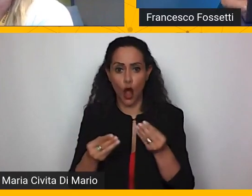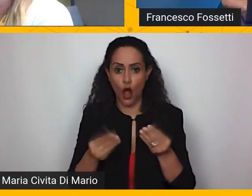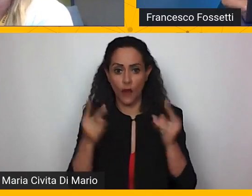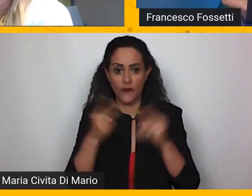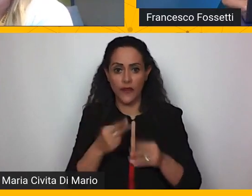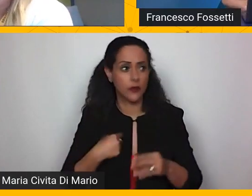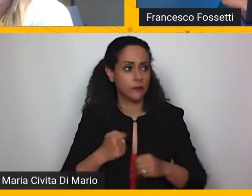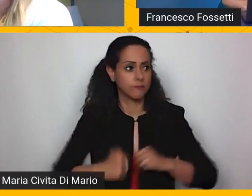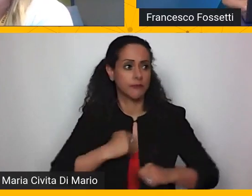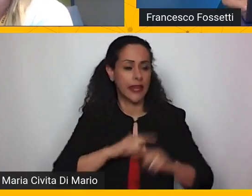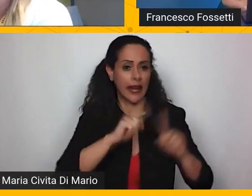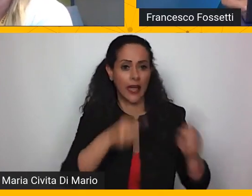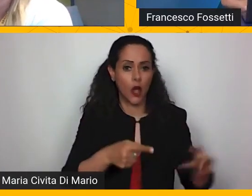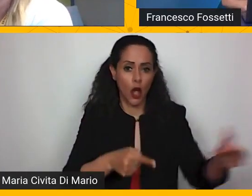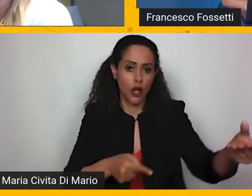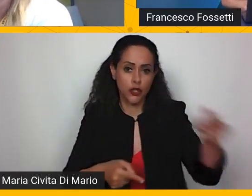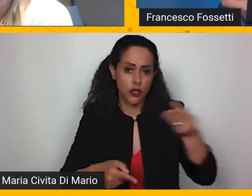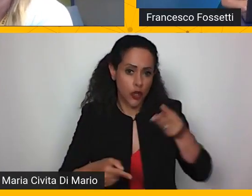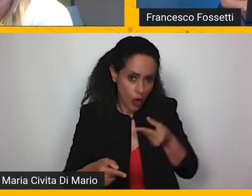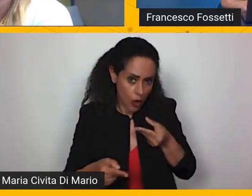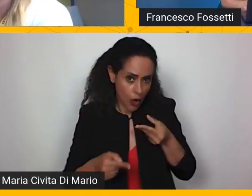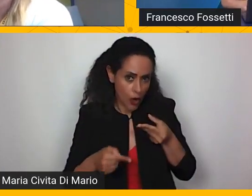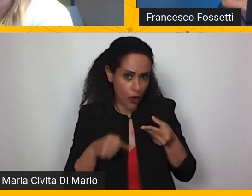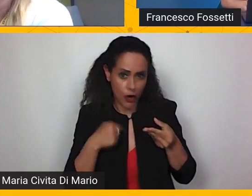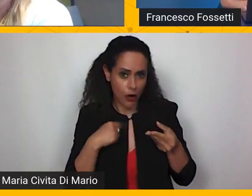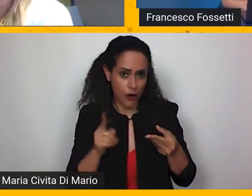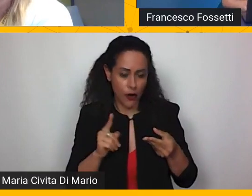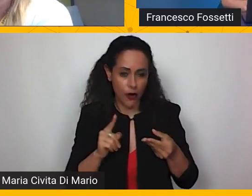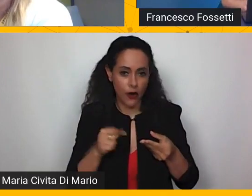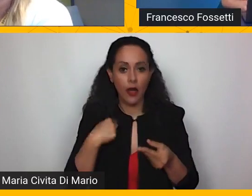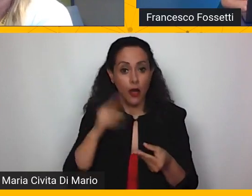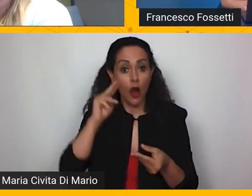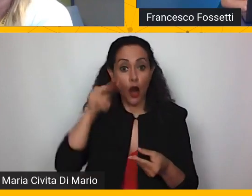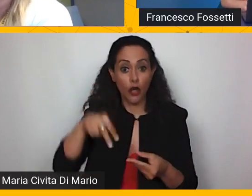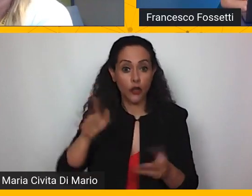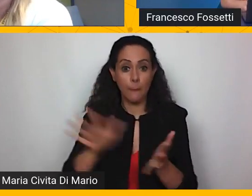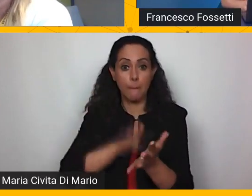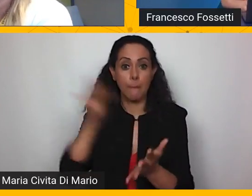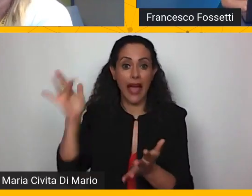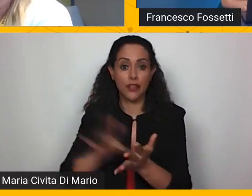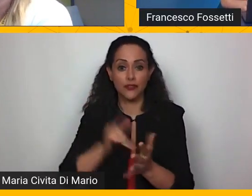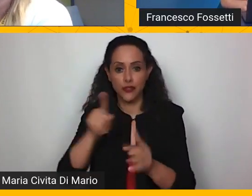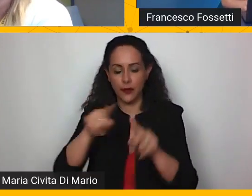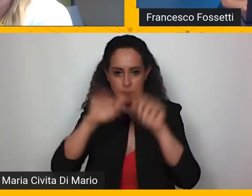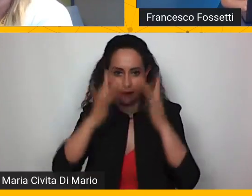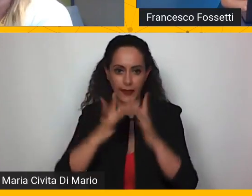fisica quindi è anche importante magari controllare trovare quel numeretto